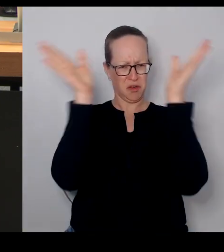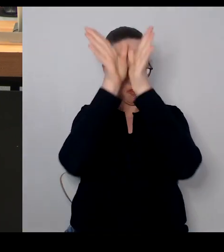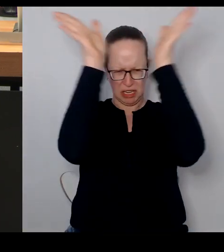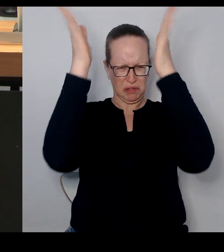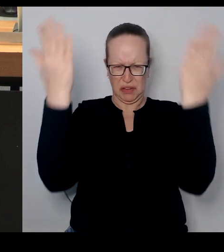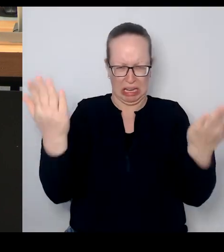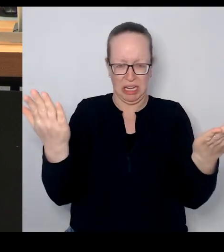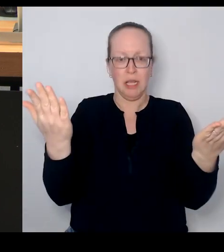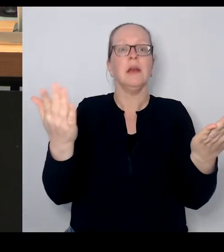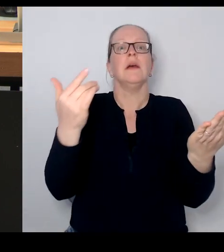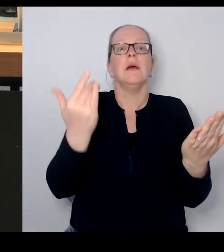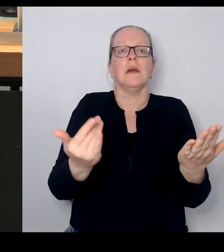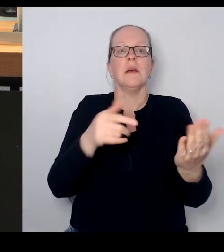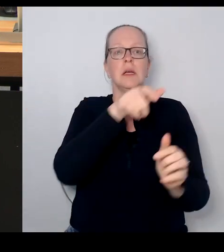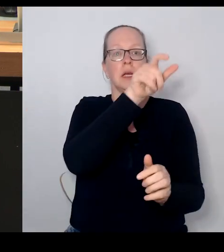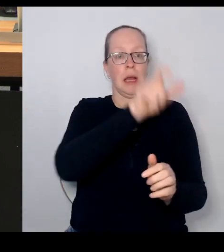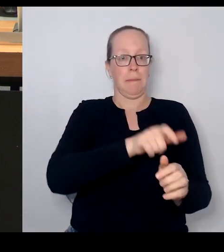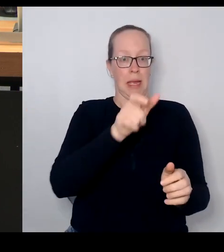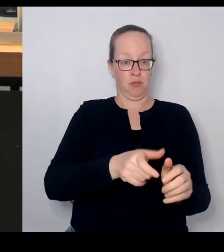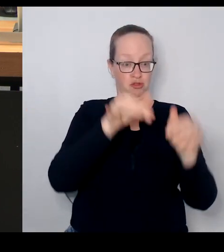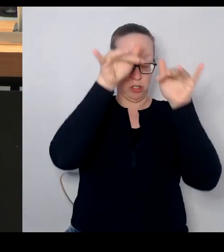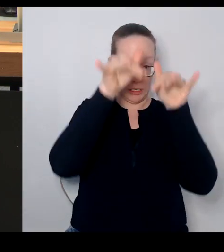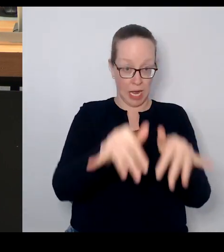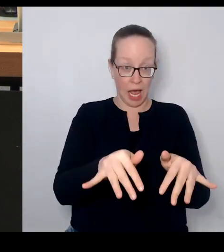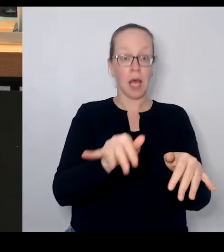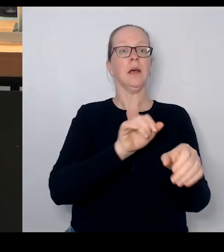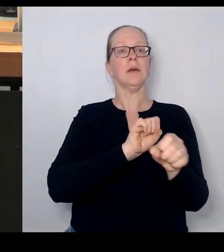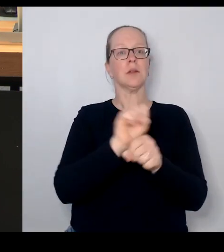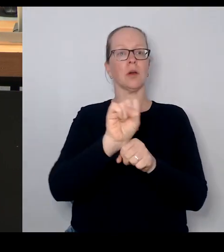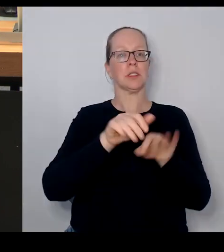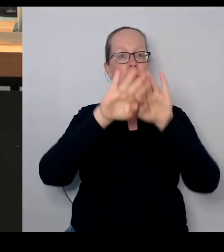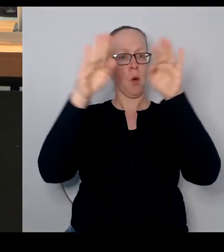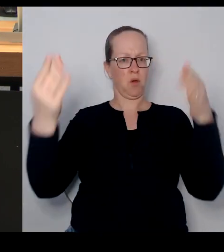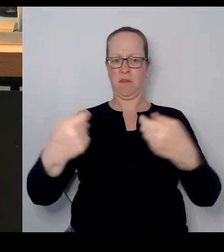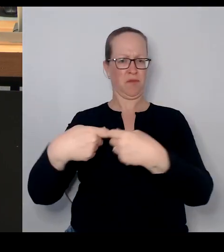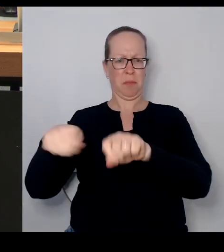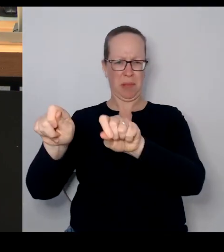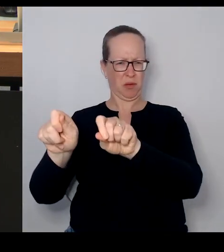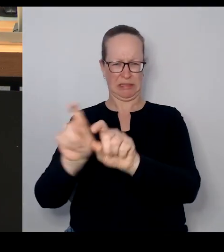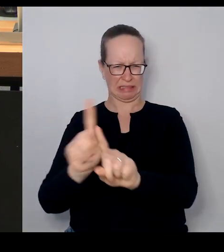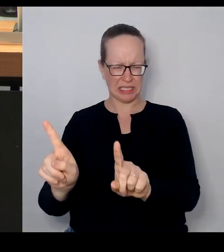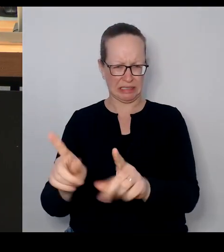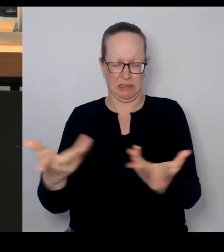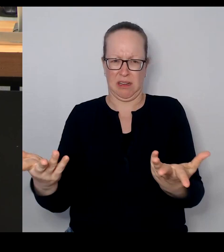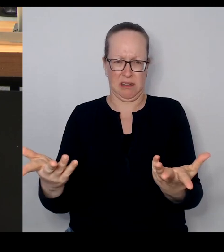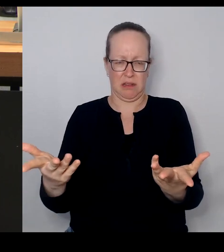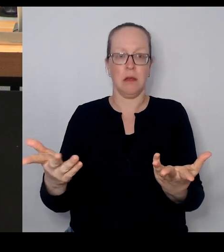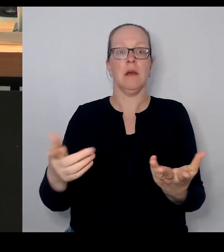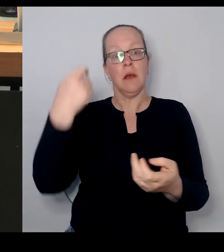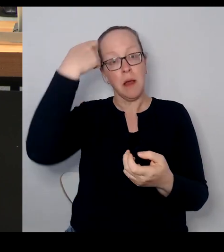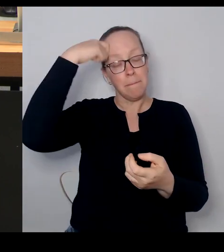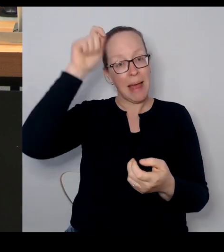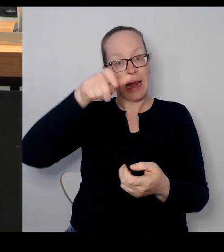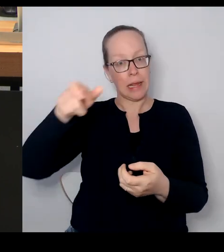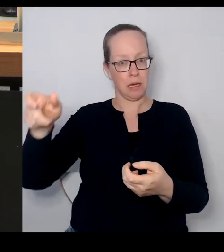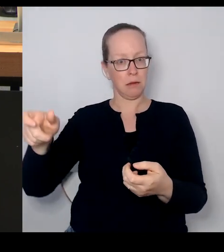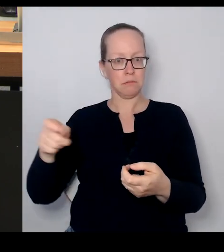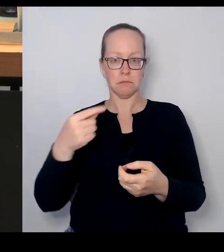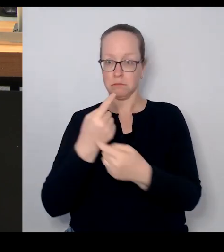Im Übrigen leiden ja darunter dann auch die Berlinerinnen und Berliner, die seit Generationen hier sind oder wie auch immer. Wie lange hier in der Stadt sind die keine